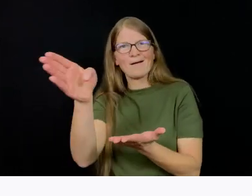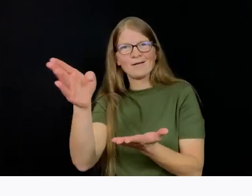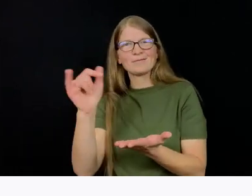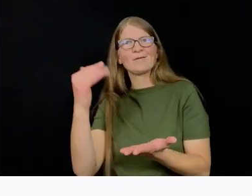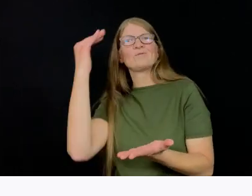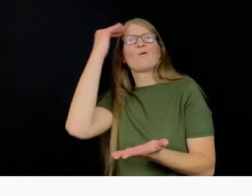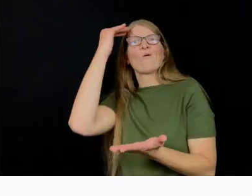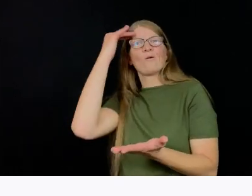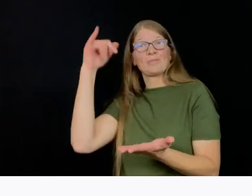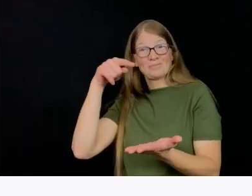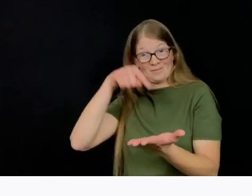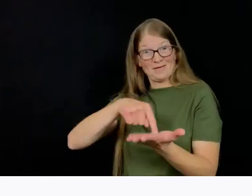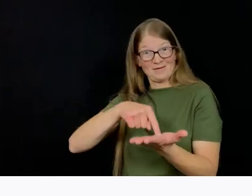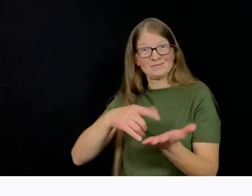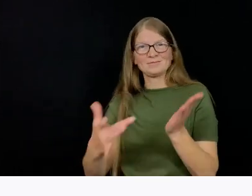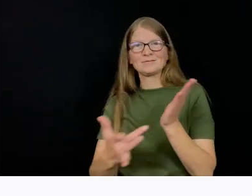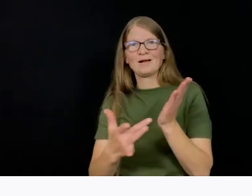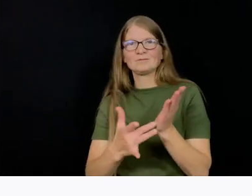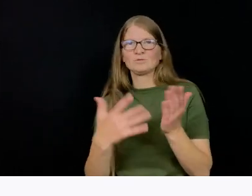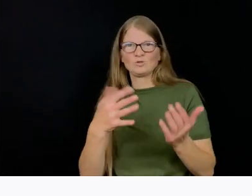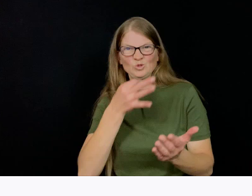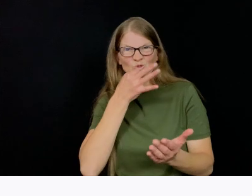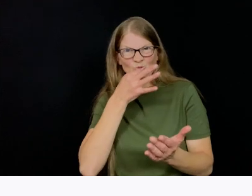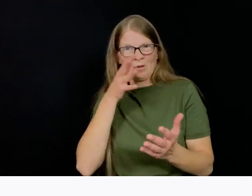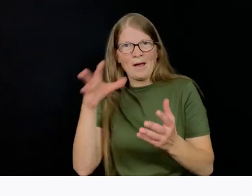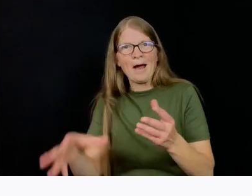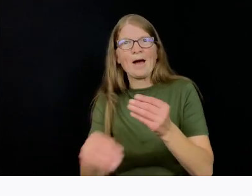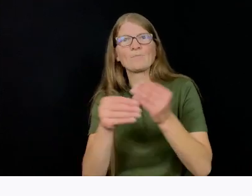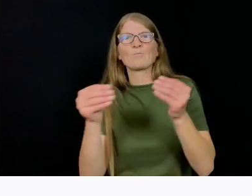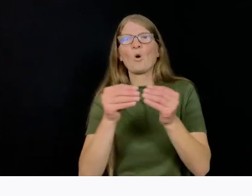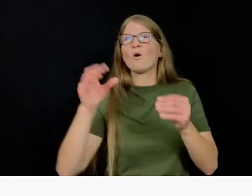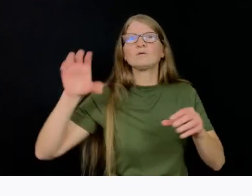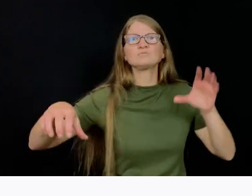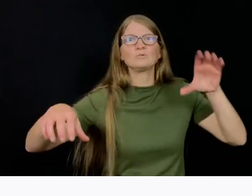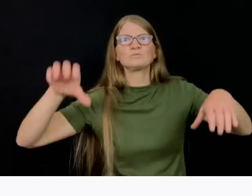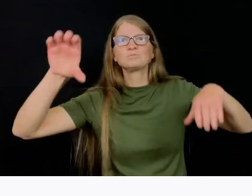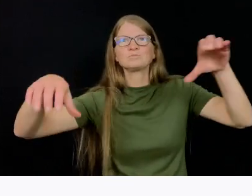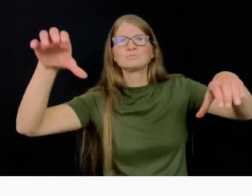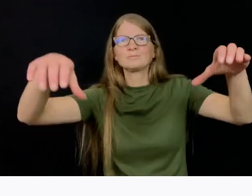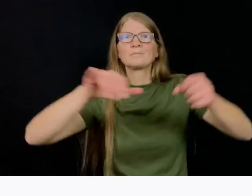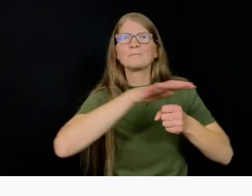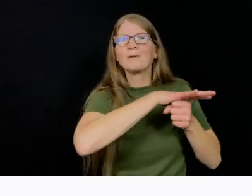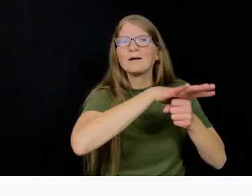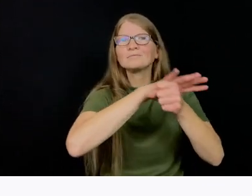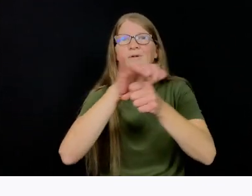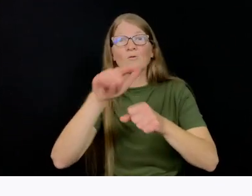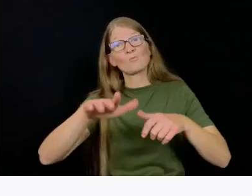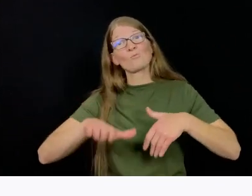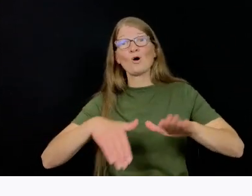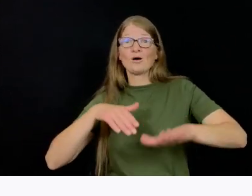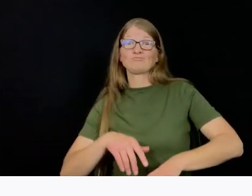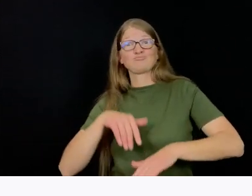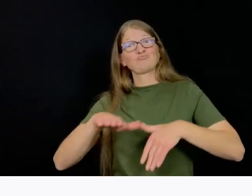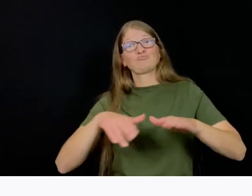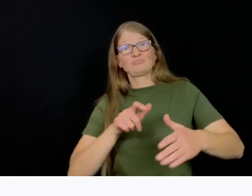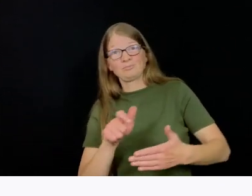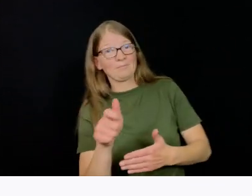سنعمل على إقران هذه التقنية نفسها بمعلومات مفيدة حول مختلف الأماكن مباشرةً من Live View على سبيل المثال